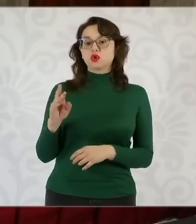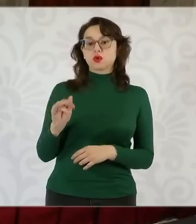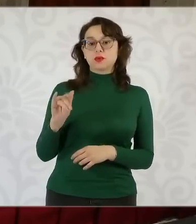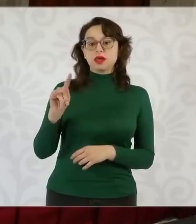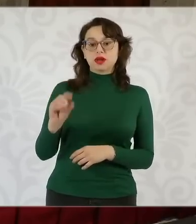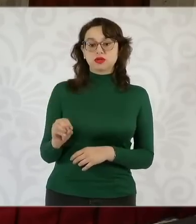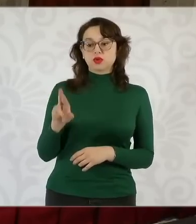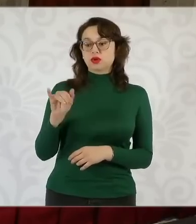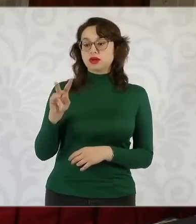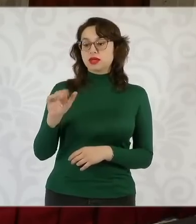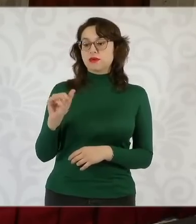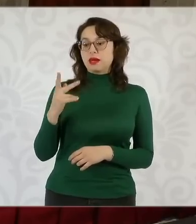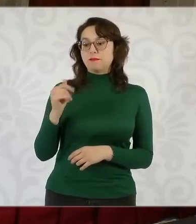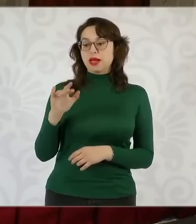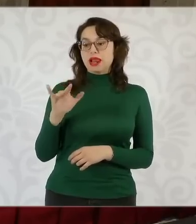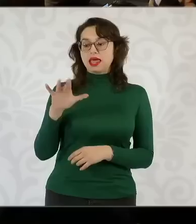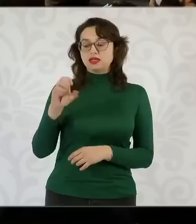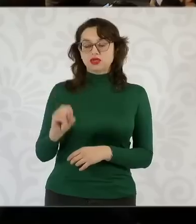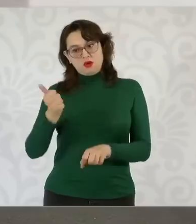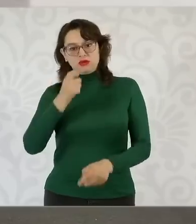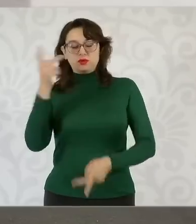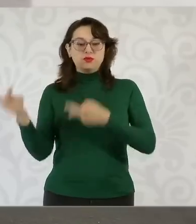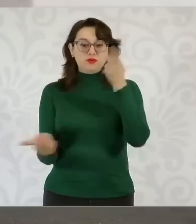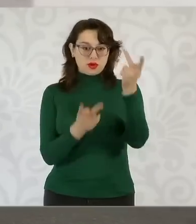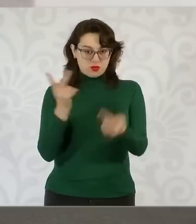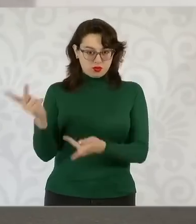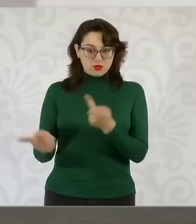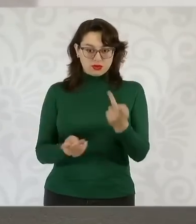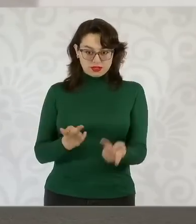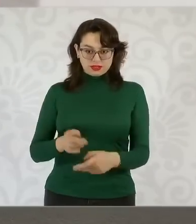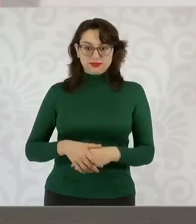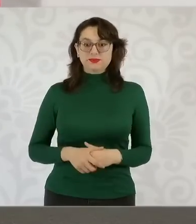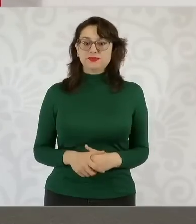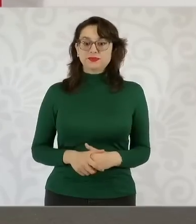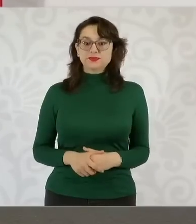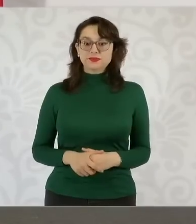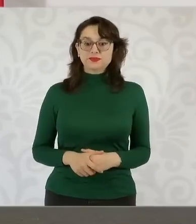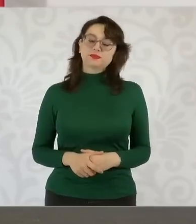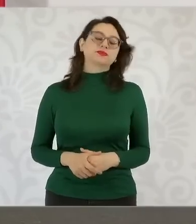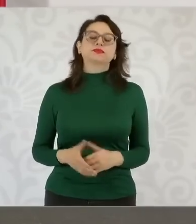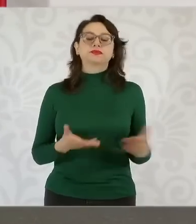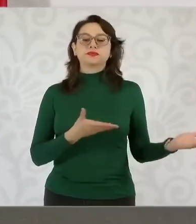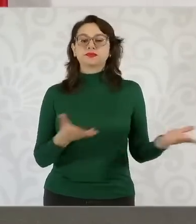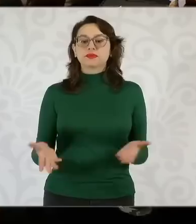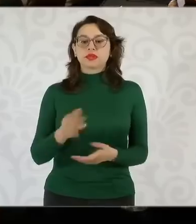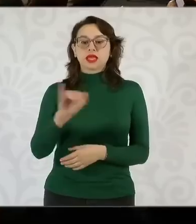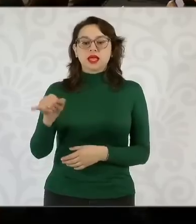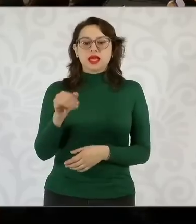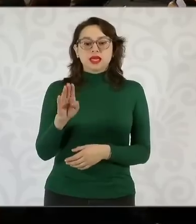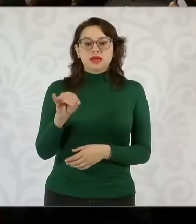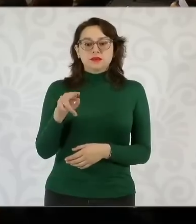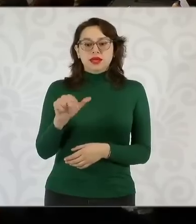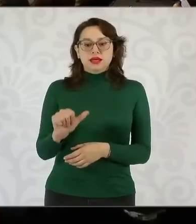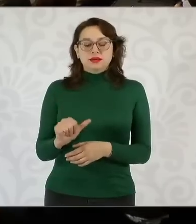de asuntos públicos Entonces le voy a dar la palabra a Jimena si les parece Muchas gracias